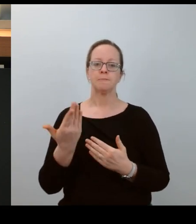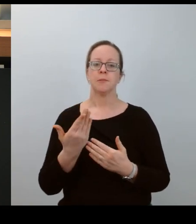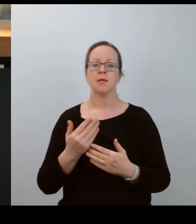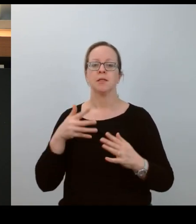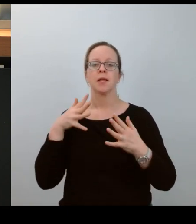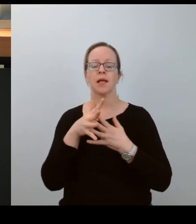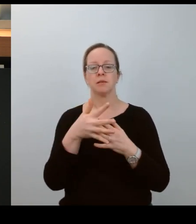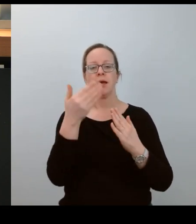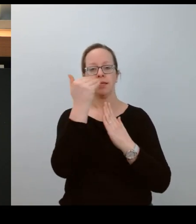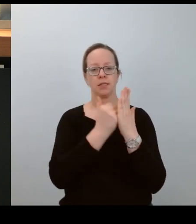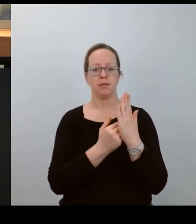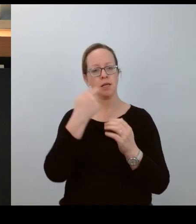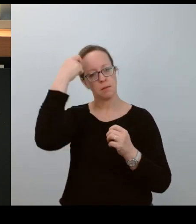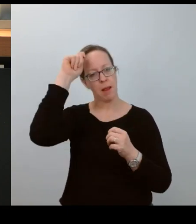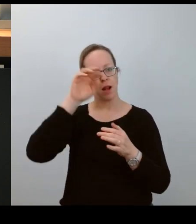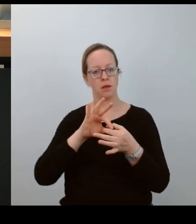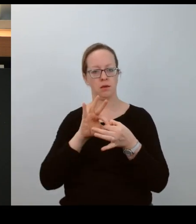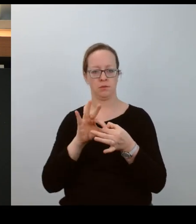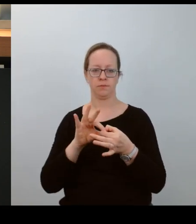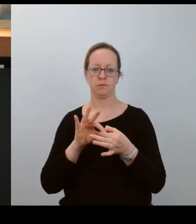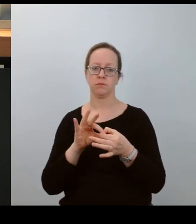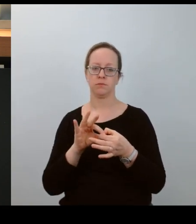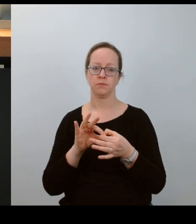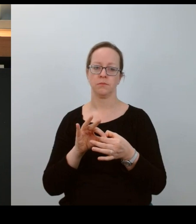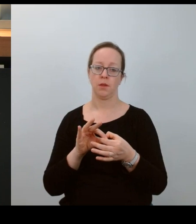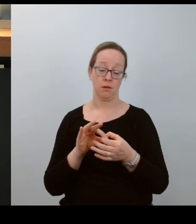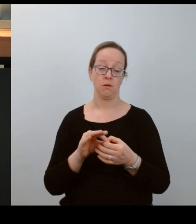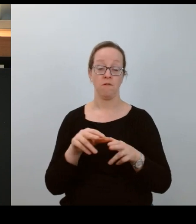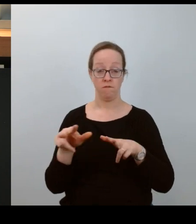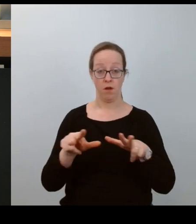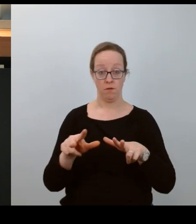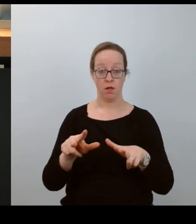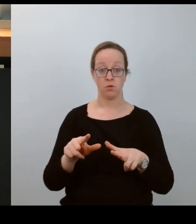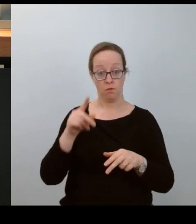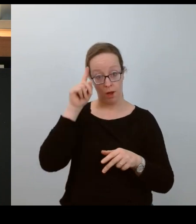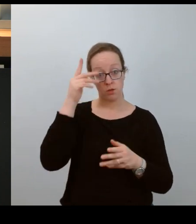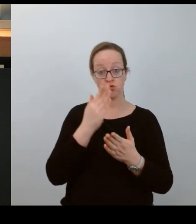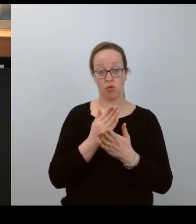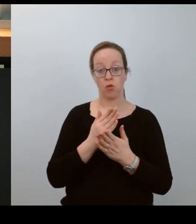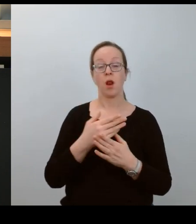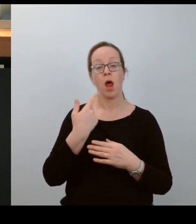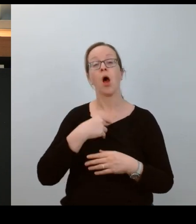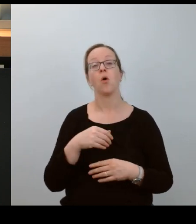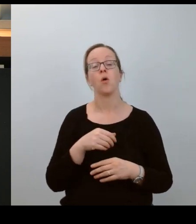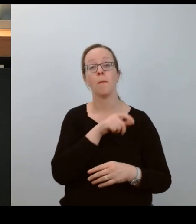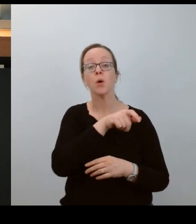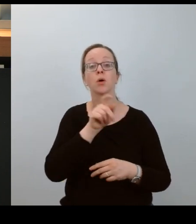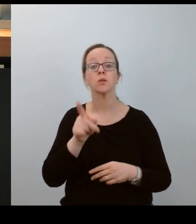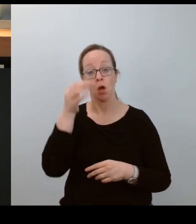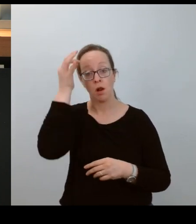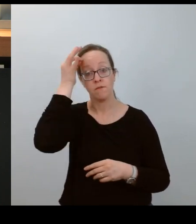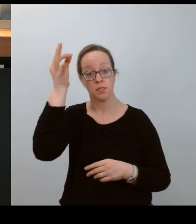Dazu konnten wir in den vergangenen Monaten gute Fortschritte erzielen. Das wurde leider durch die vermutlich anstehenden Wiederholungswahlen